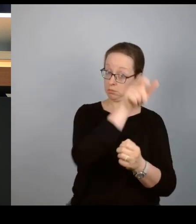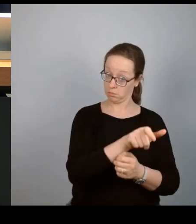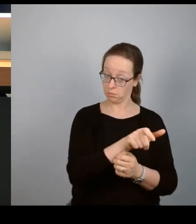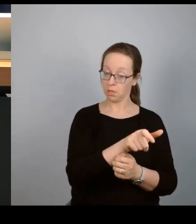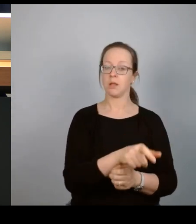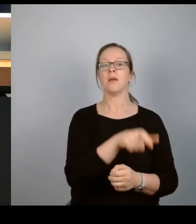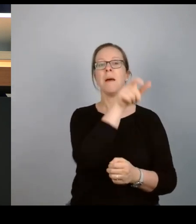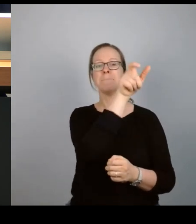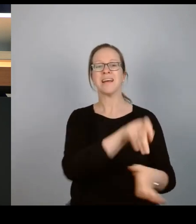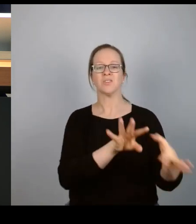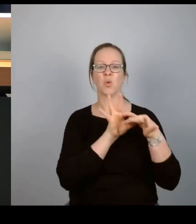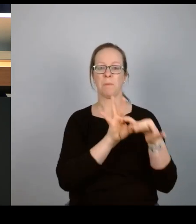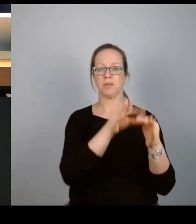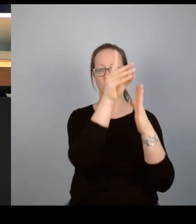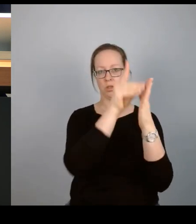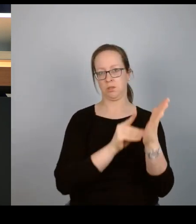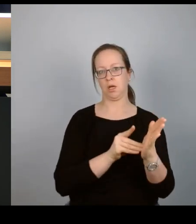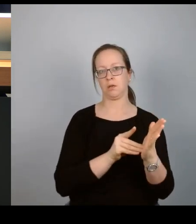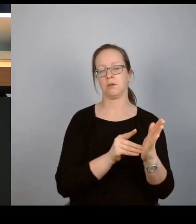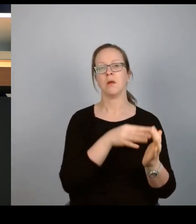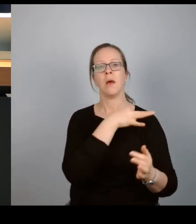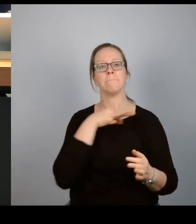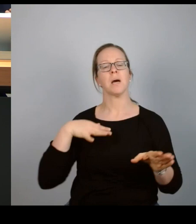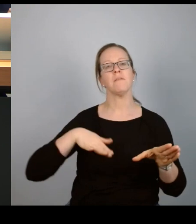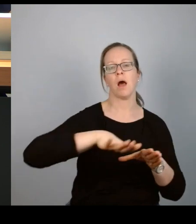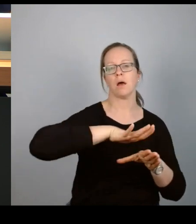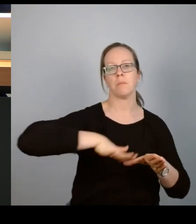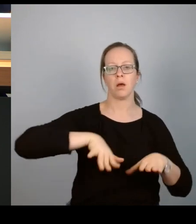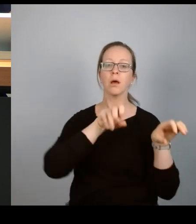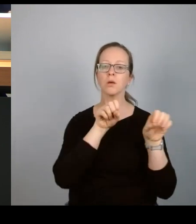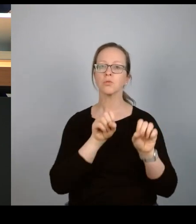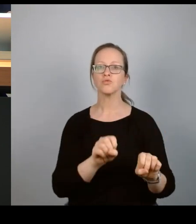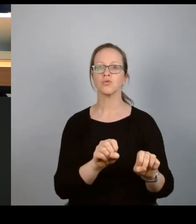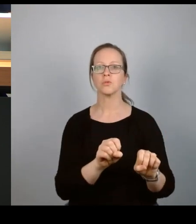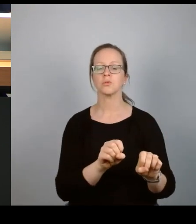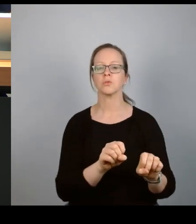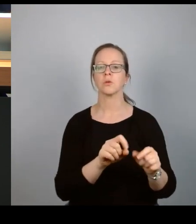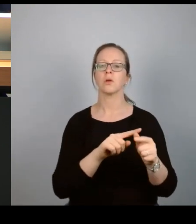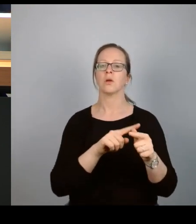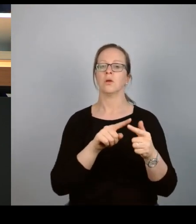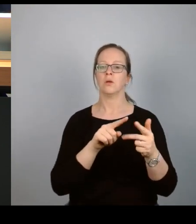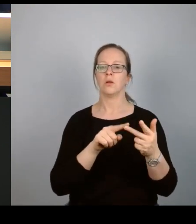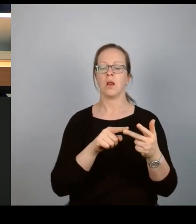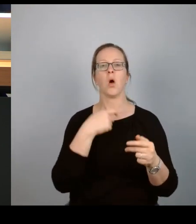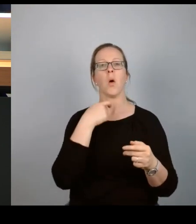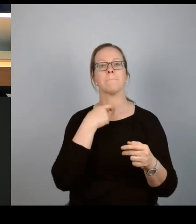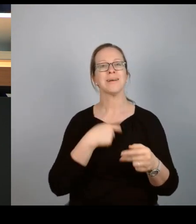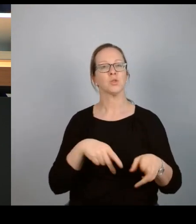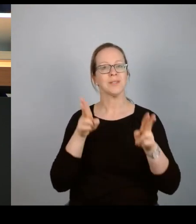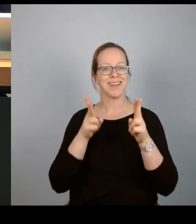man kann jetzt auch noch mal einen Schritt noch mal nach hinten gehen, eigentlich ganz großen Stellenwert, denn wir haben die beiden großen anderen Systemen